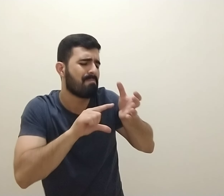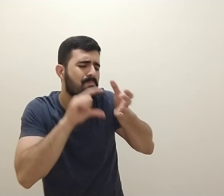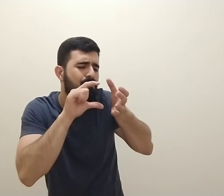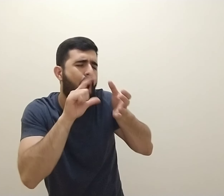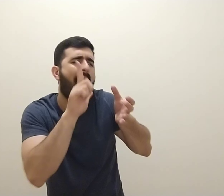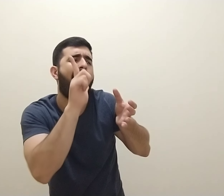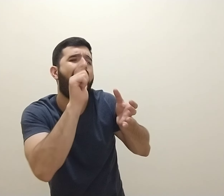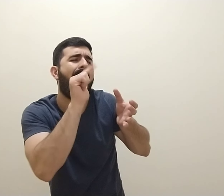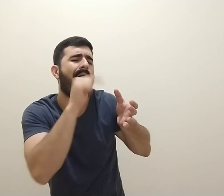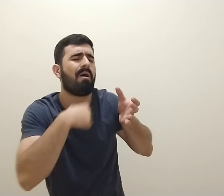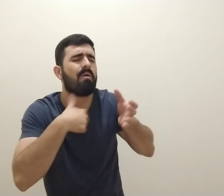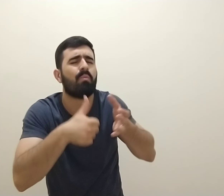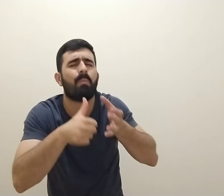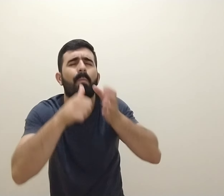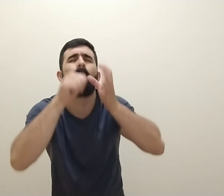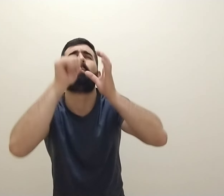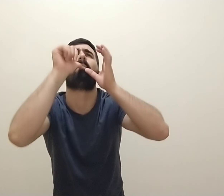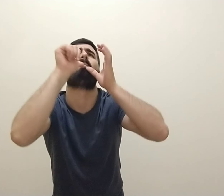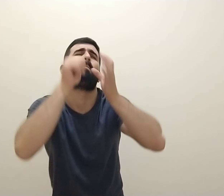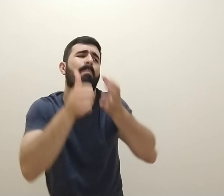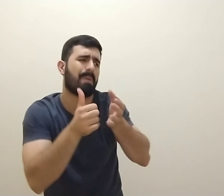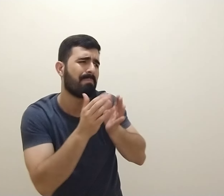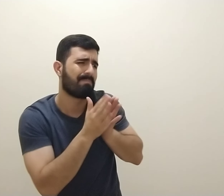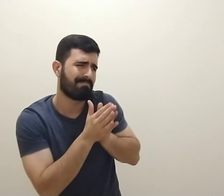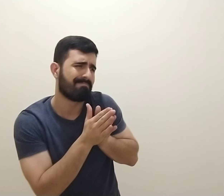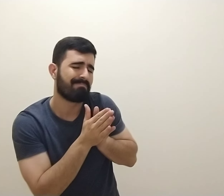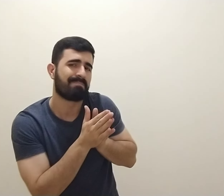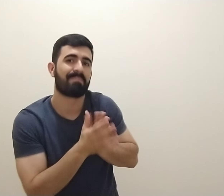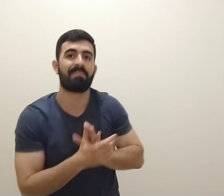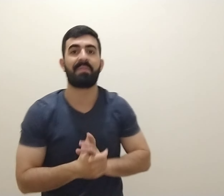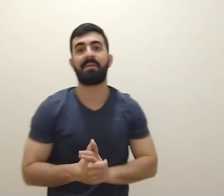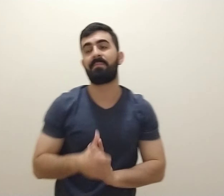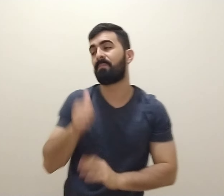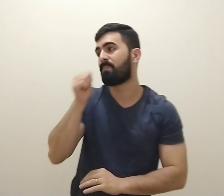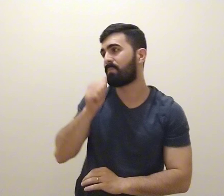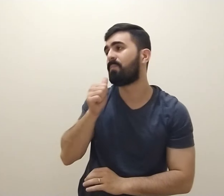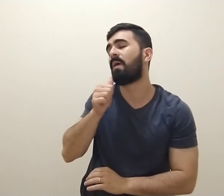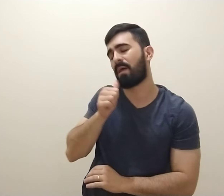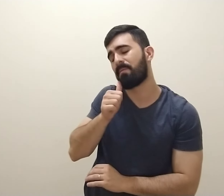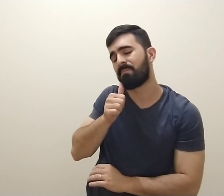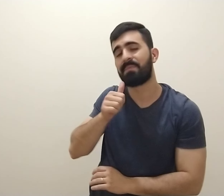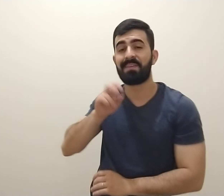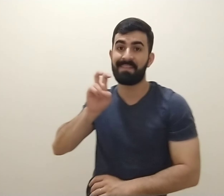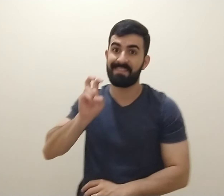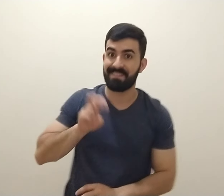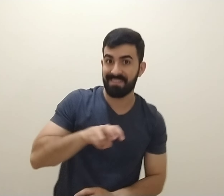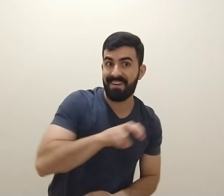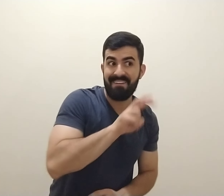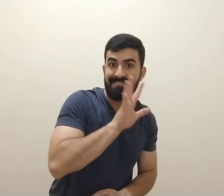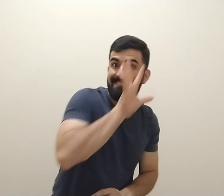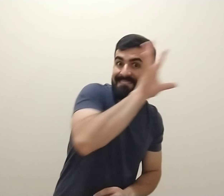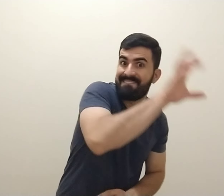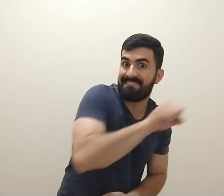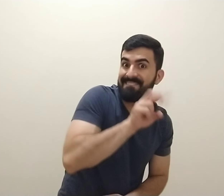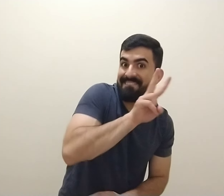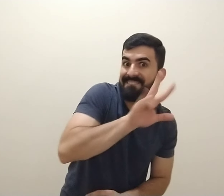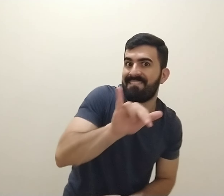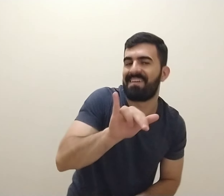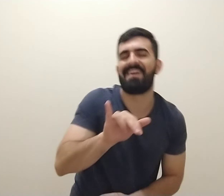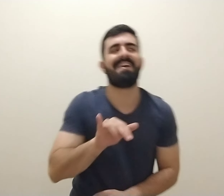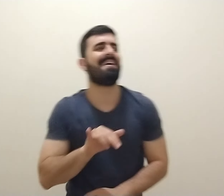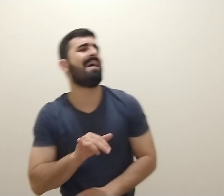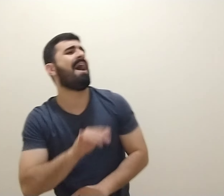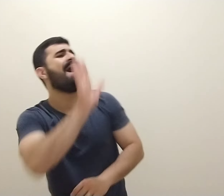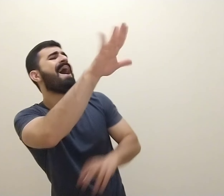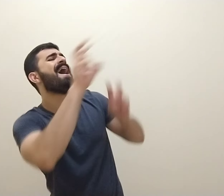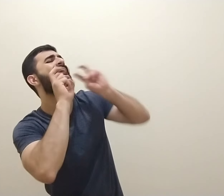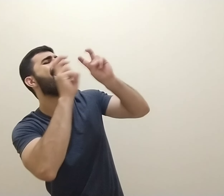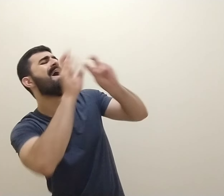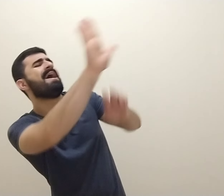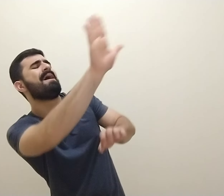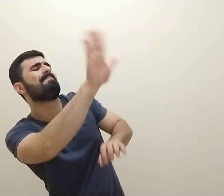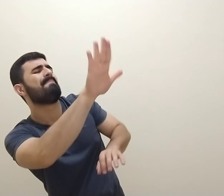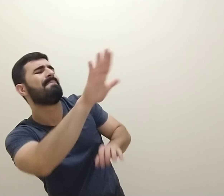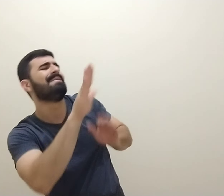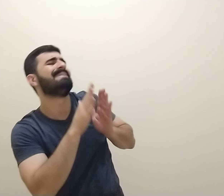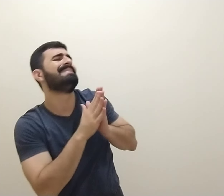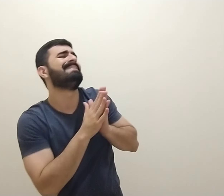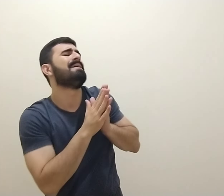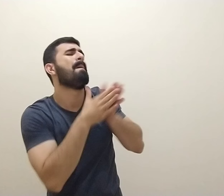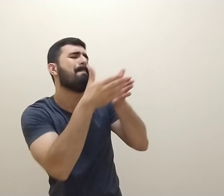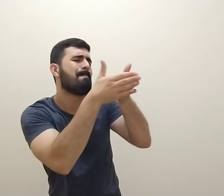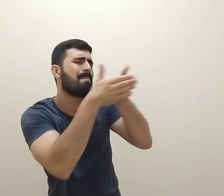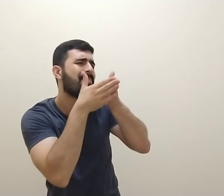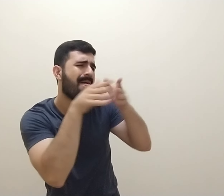água numa vasilha para eu beber". 11 - Quando ela ia buscar água, Elias gritou-lhe: "Por favor,